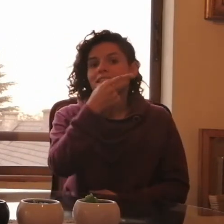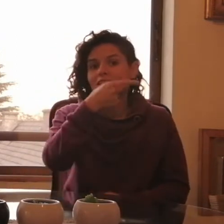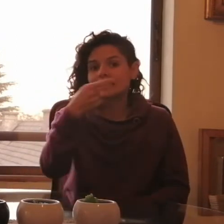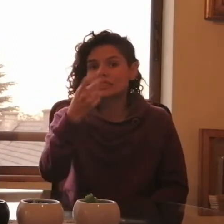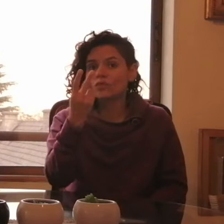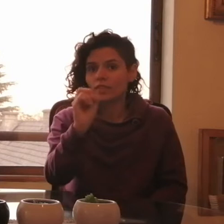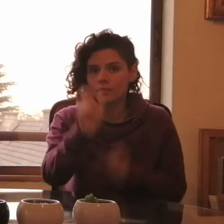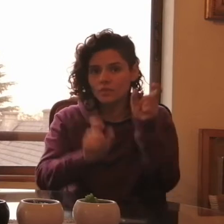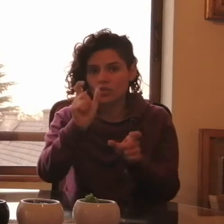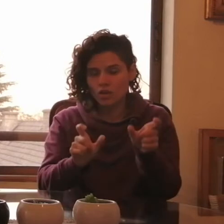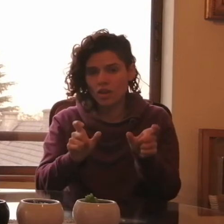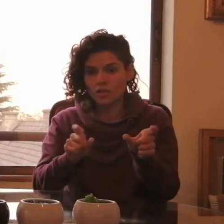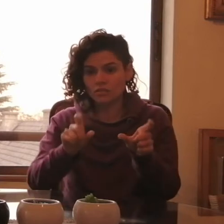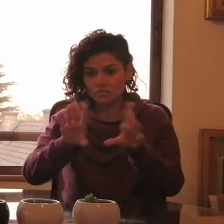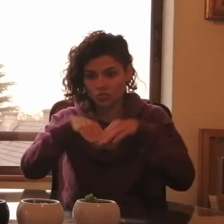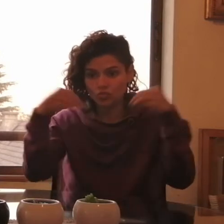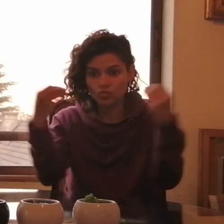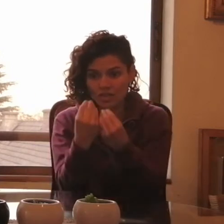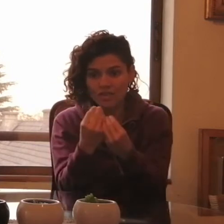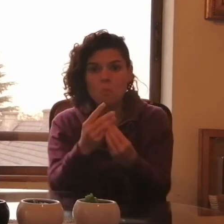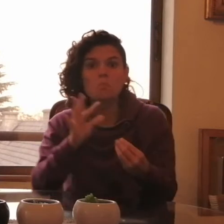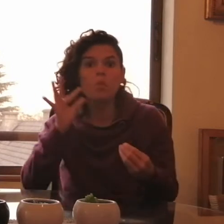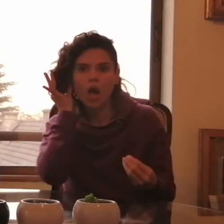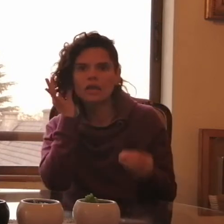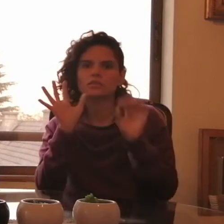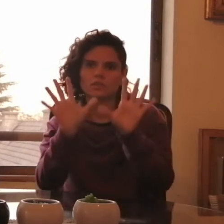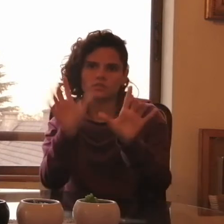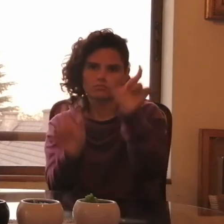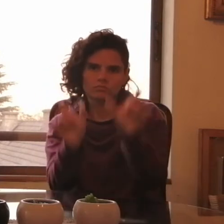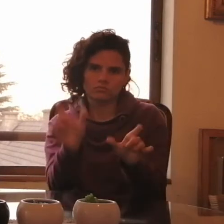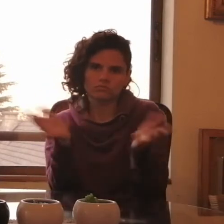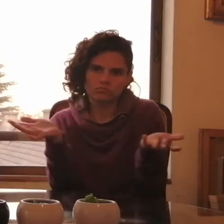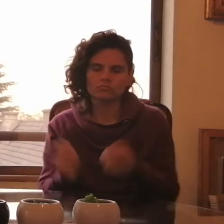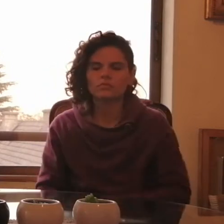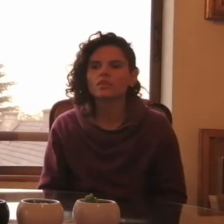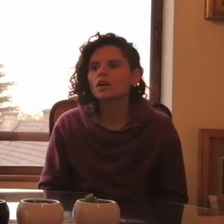éramos 10 creo, 10 mujeres, entonces obviamente que